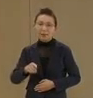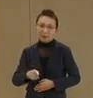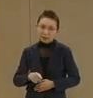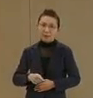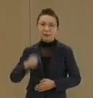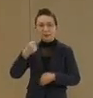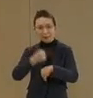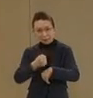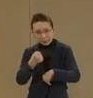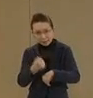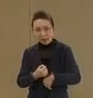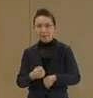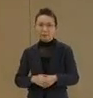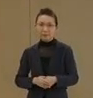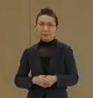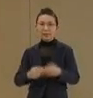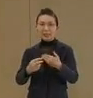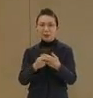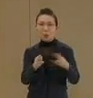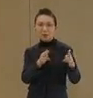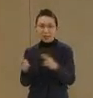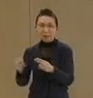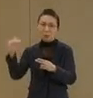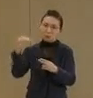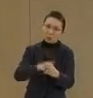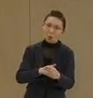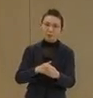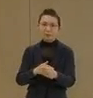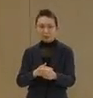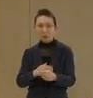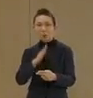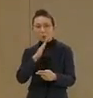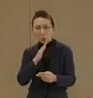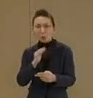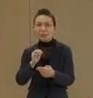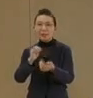過酷な労働条件のなかで まともに医療を 受けることができない